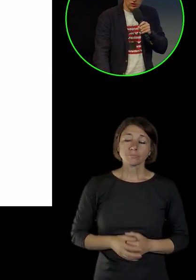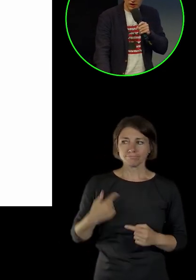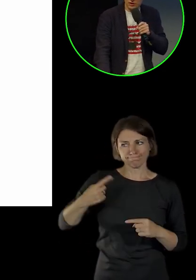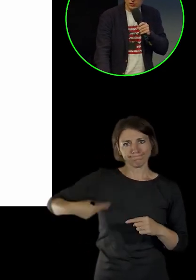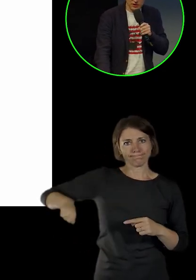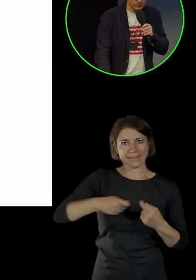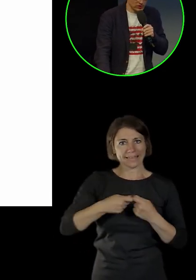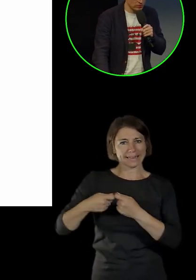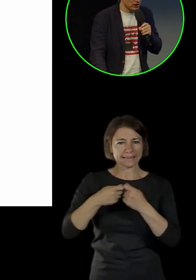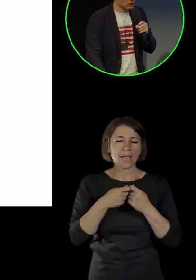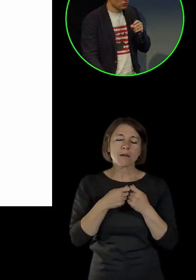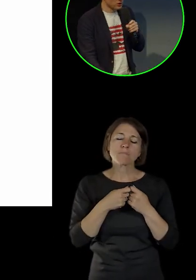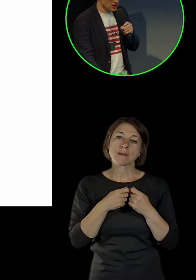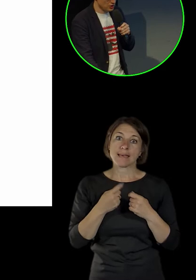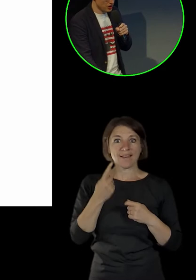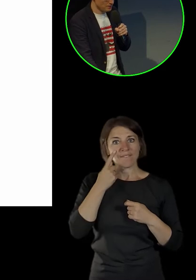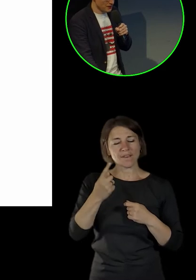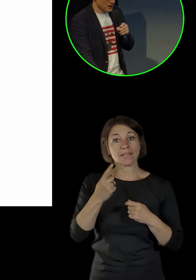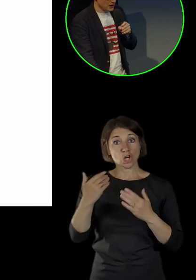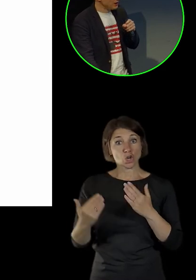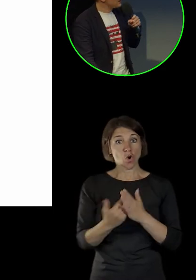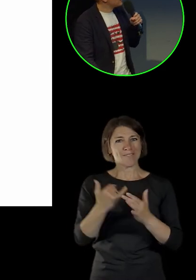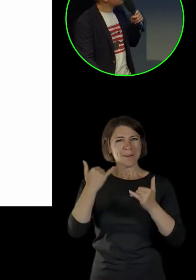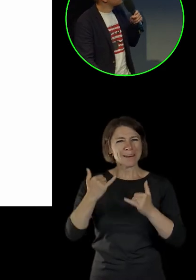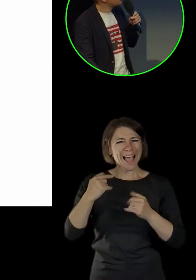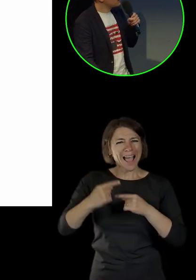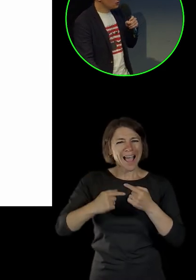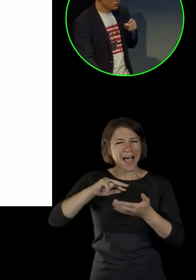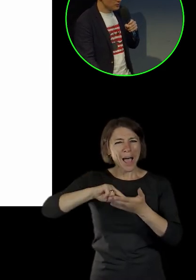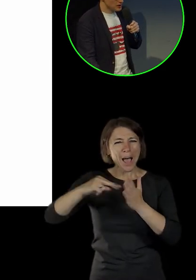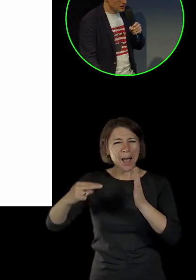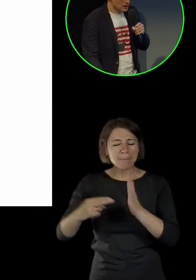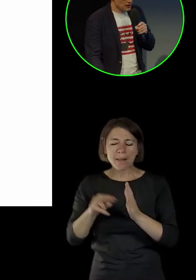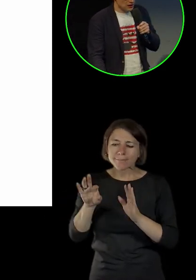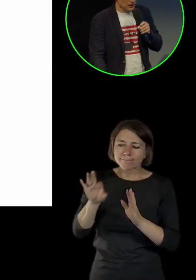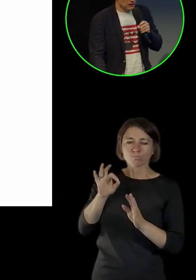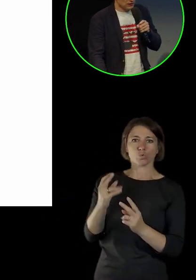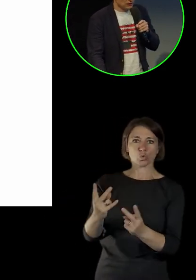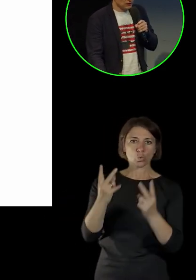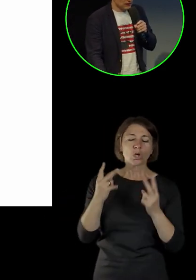hlavní nová vlastnost Metropolitního plánu, kterou přináší, je regulace charakteru území.